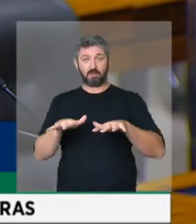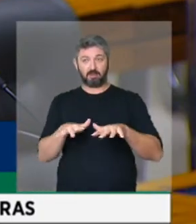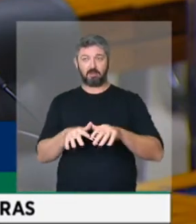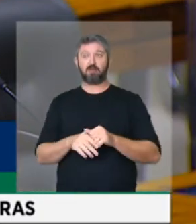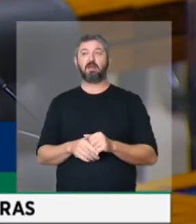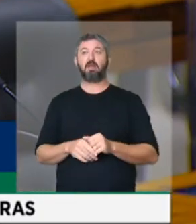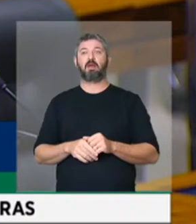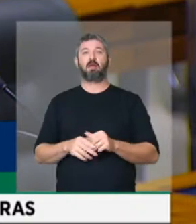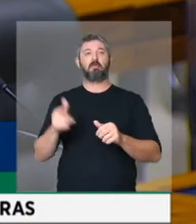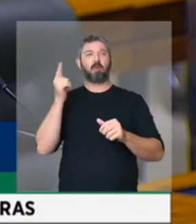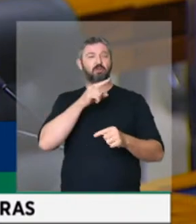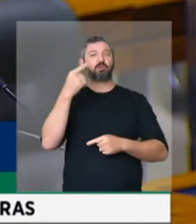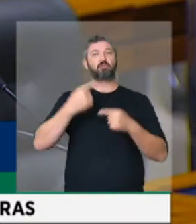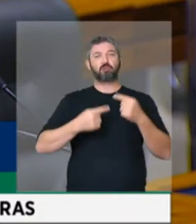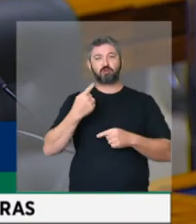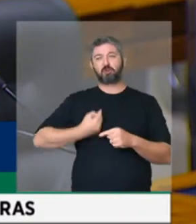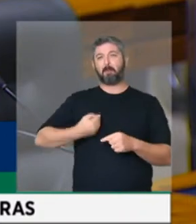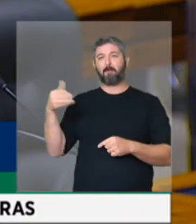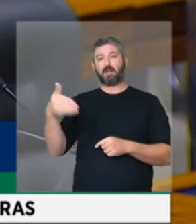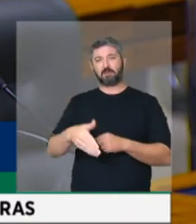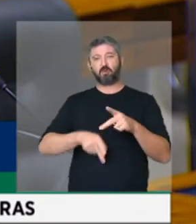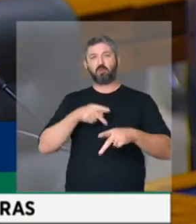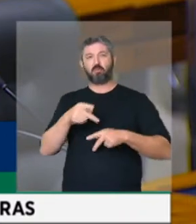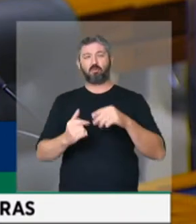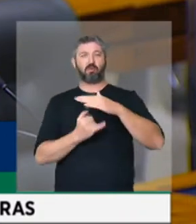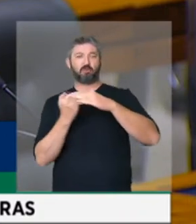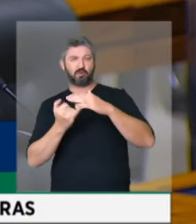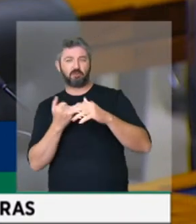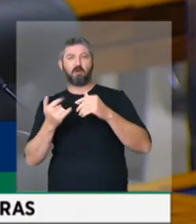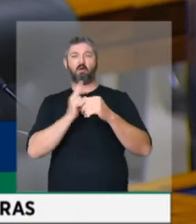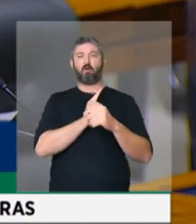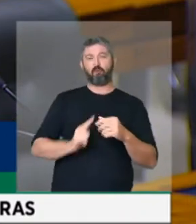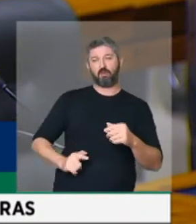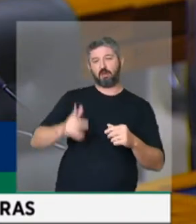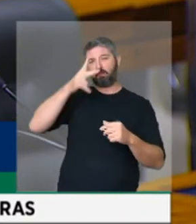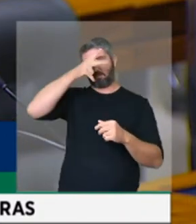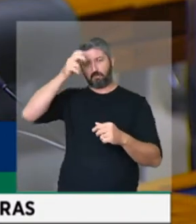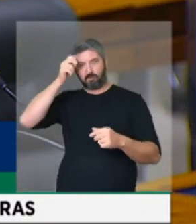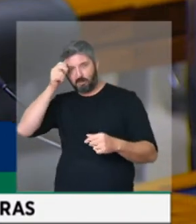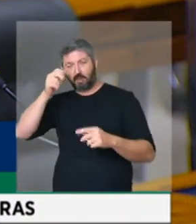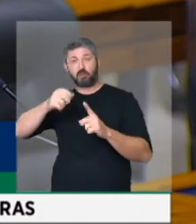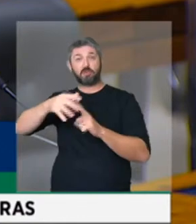EM PLENÁRIOS, PRA TER AUDIÊNCIAS PÚBLICAS, PARTICIPAÇÃO POPULAR, AS ENTIDADES, GOVERNADORES, PREFEITOS, A SOCIEDADE PODER